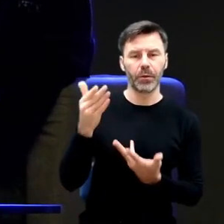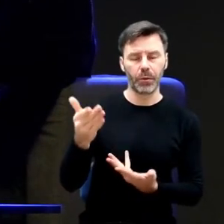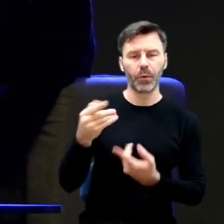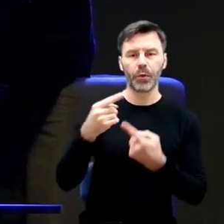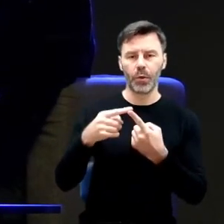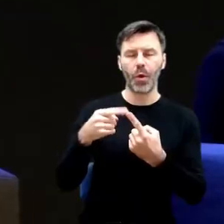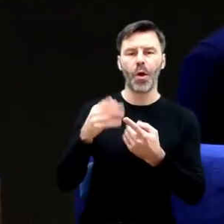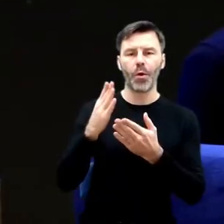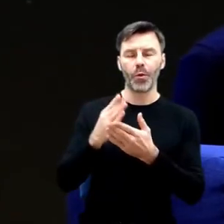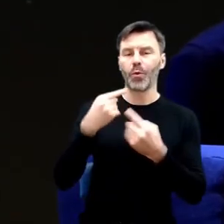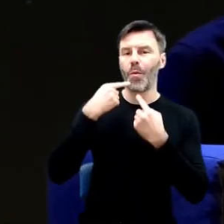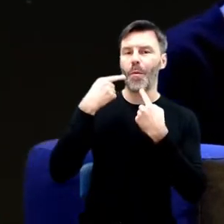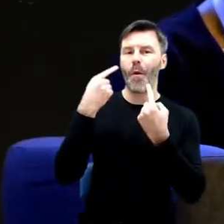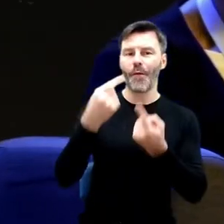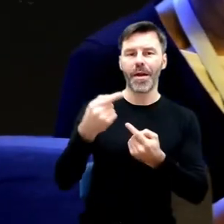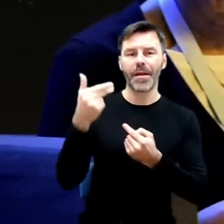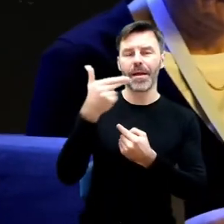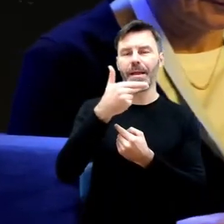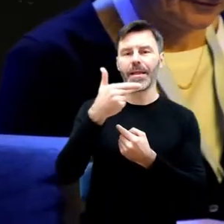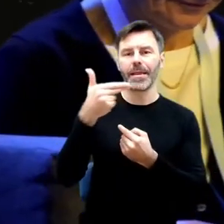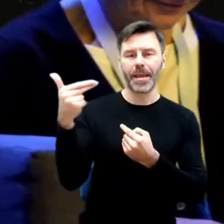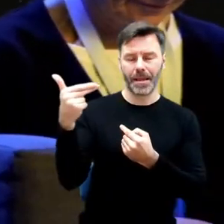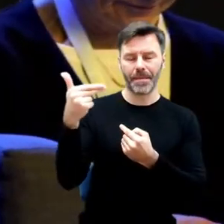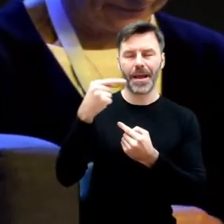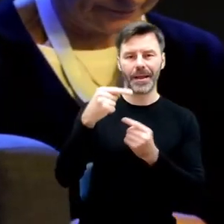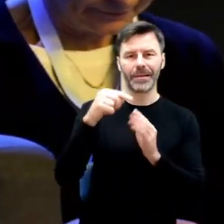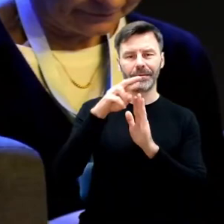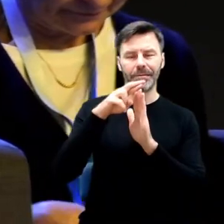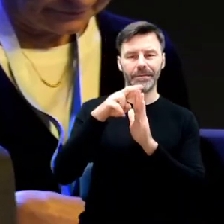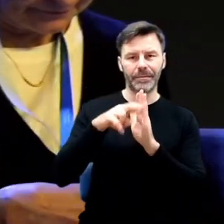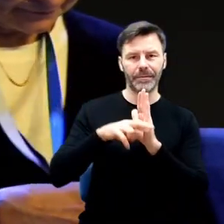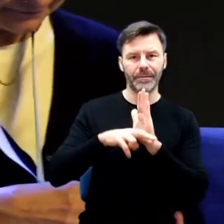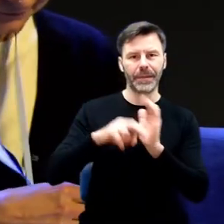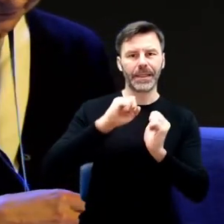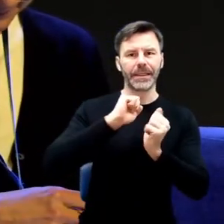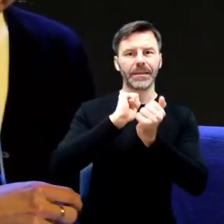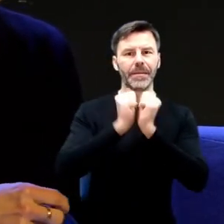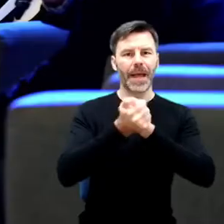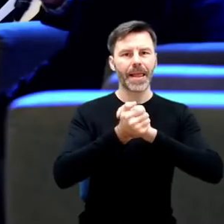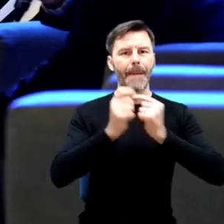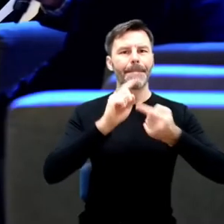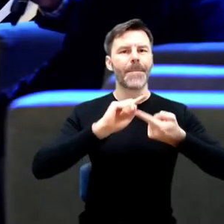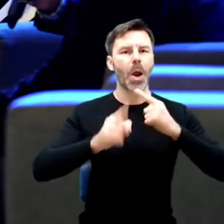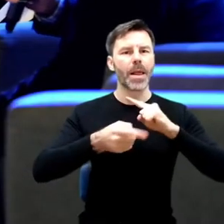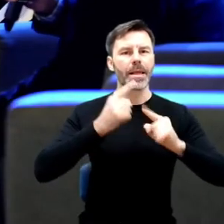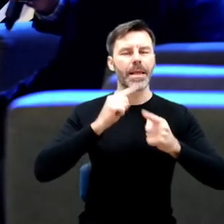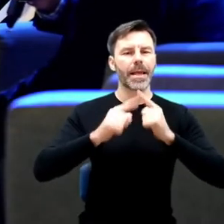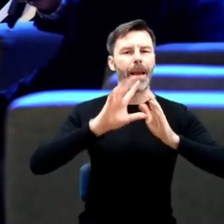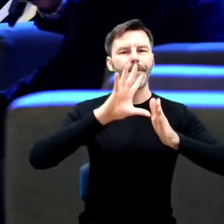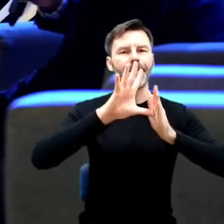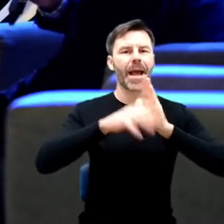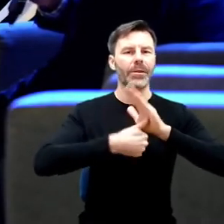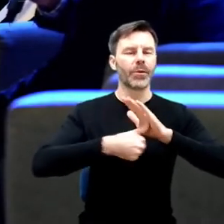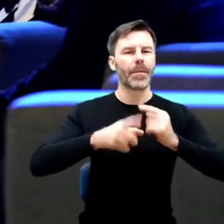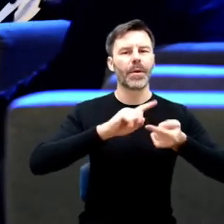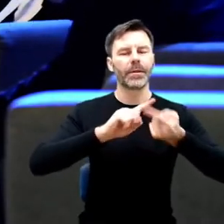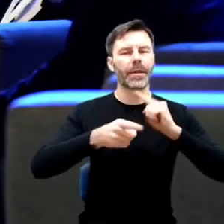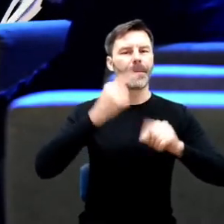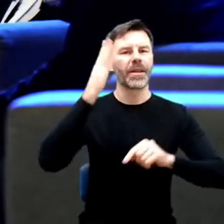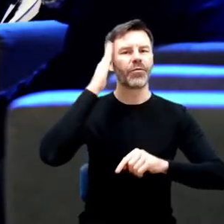mówiąc właśnie o tym zmieniającym się paradygmacie polityki miejskiej, w ogóle, i znaczeniu polityki mieszkaniowej w tejże polityce miejskiej.